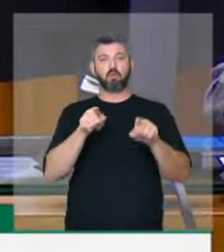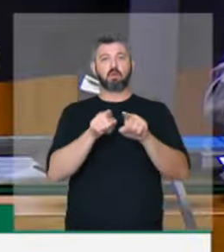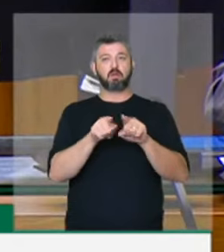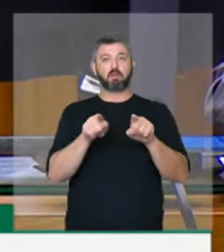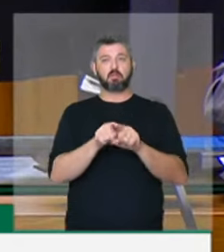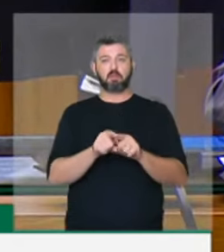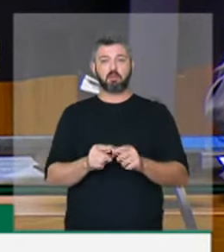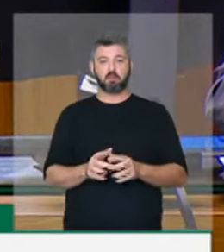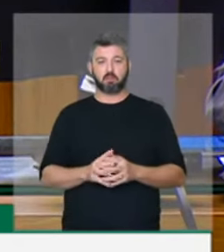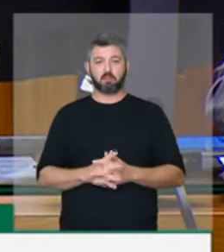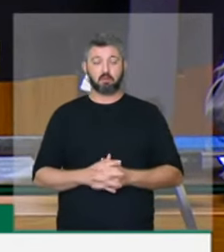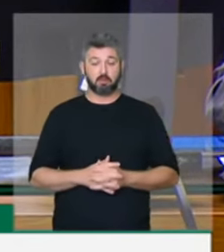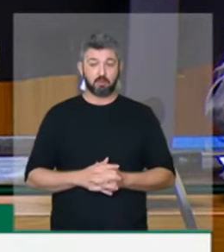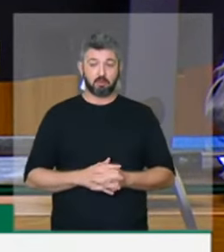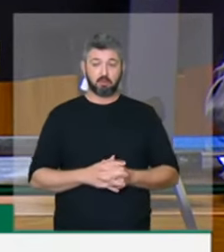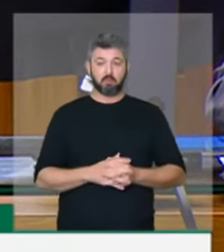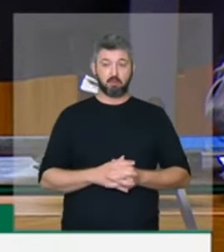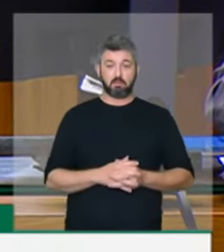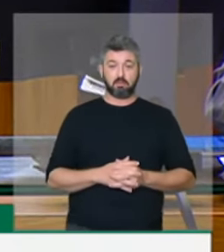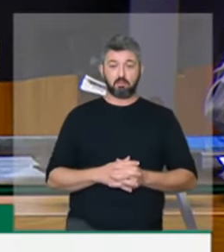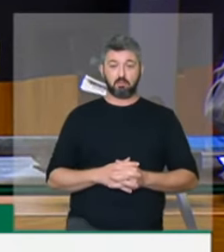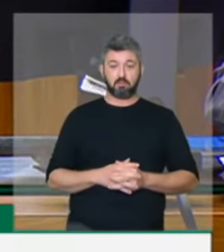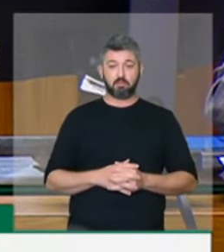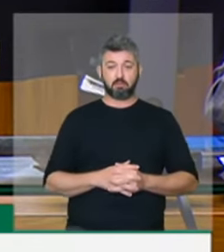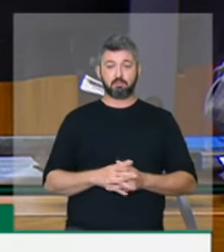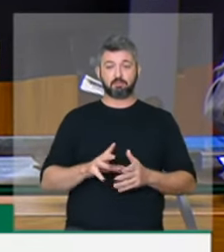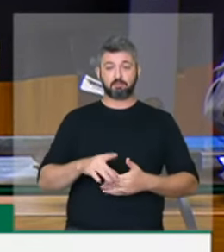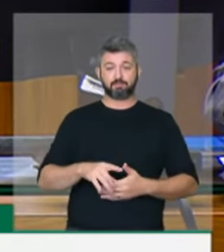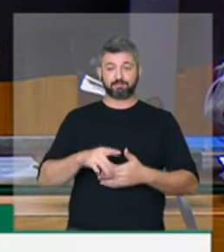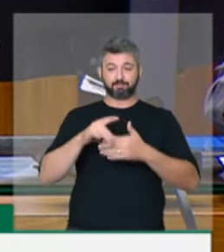TEMPO NOVO TAMBÉM. -- [PRESIDENTE]: TEMPO DE LÍDER DA REDE SUSTENTABILIDADE, DEPUTADA